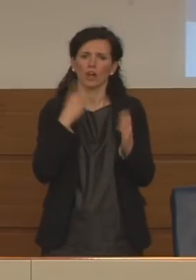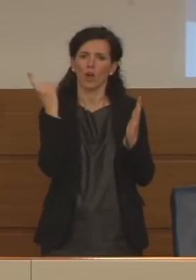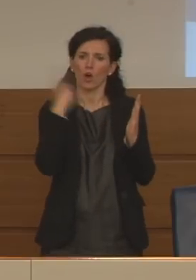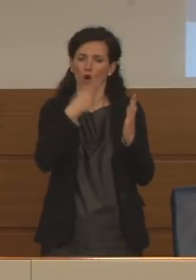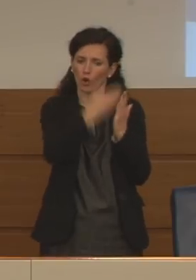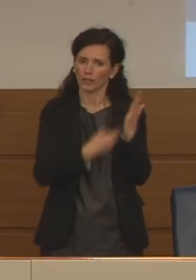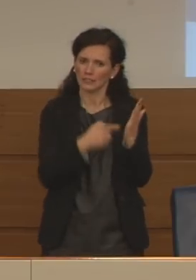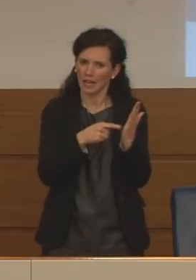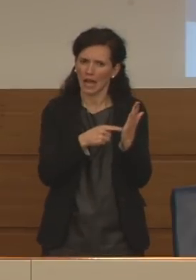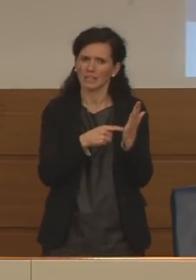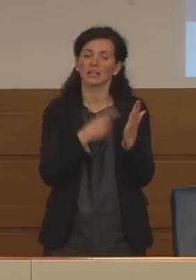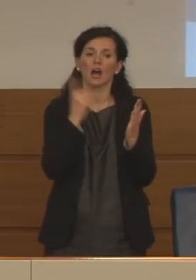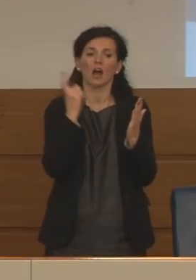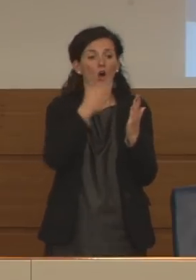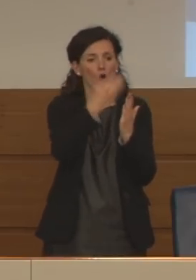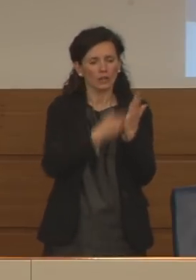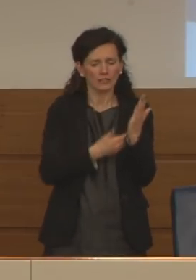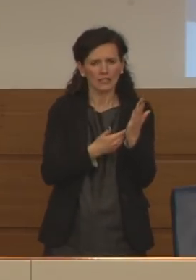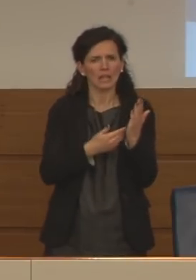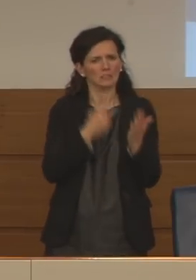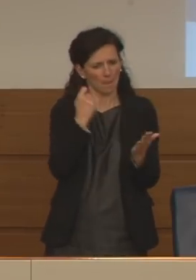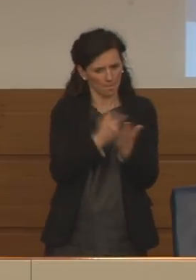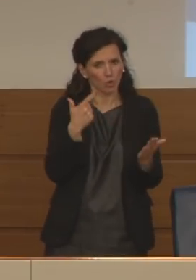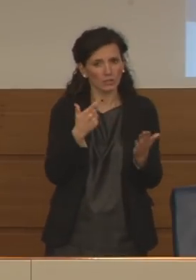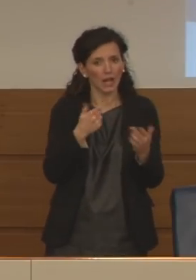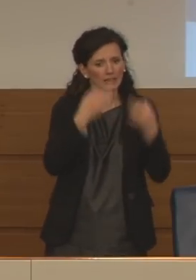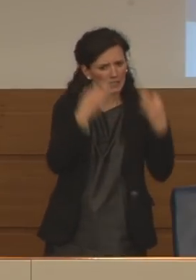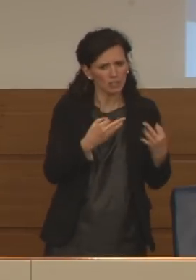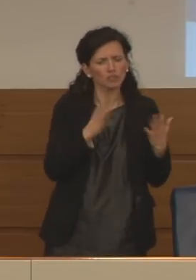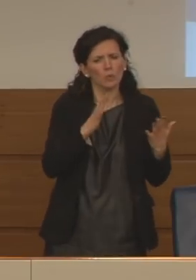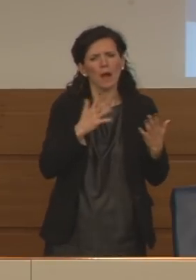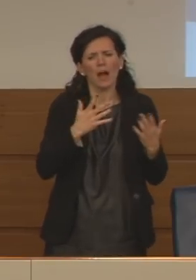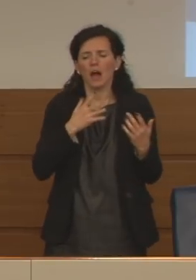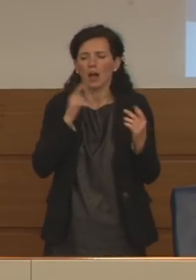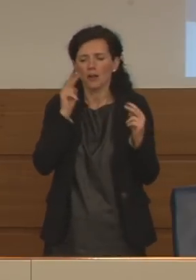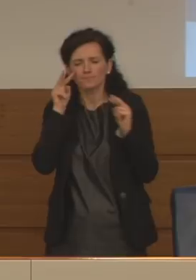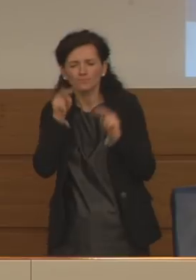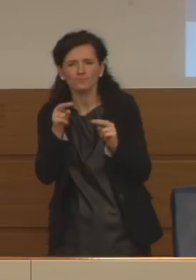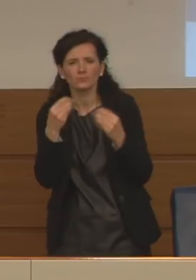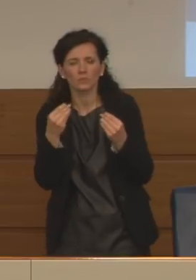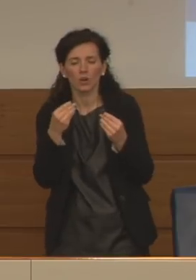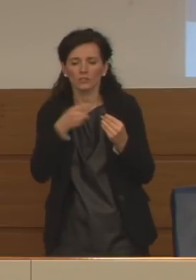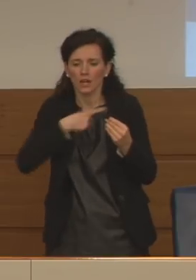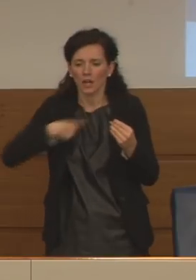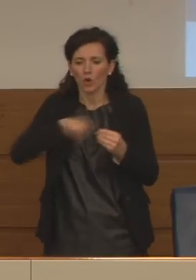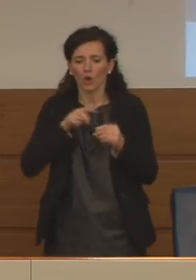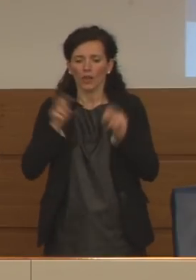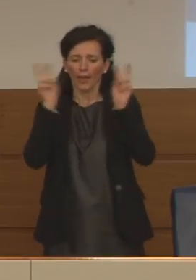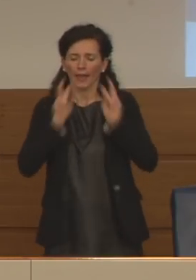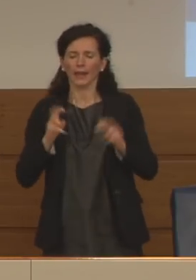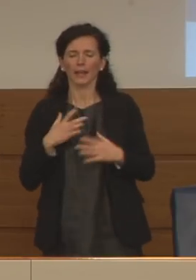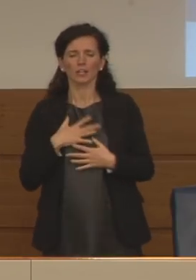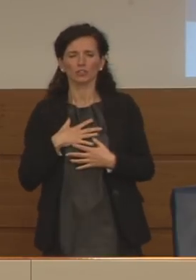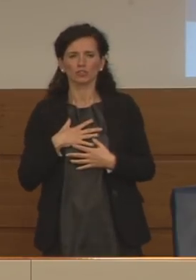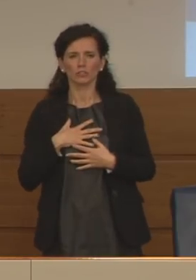decisive, e di profondere tutte le energie che abbiamo e tutti gli sforzi